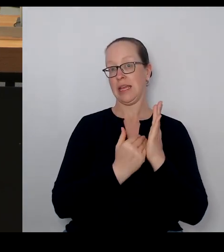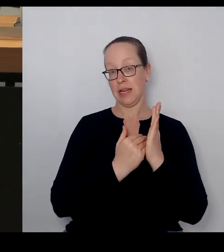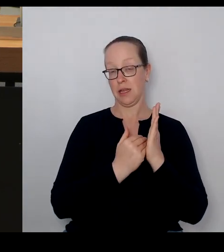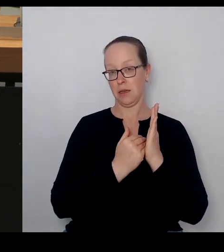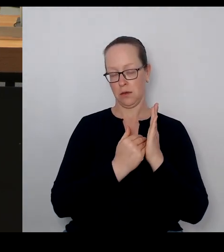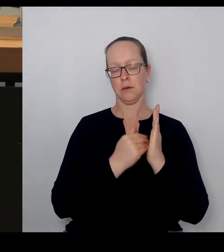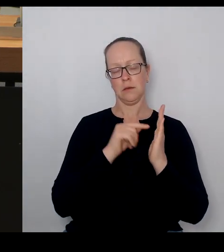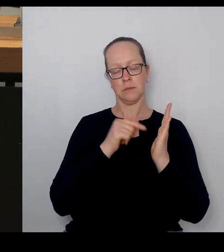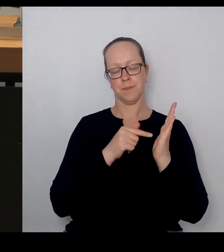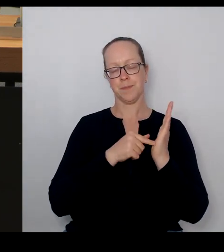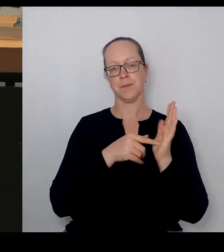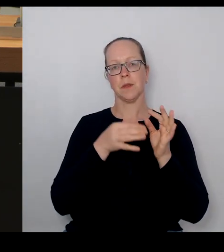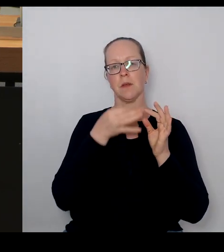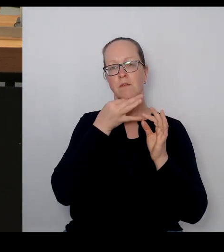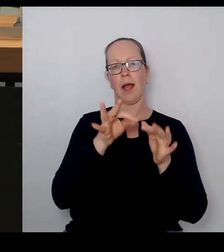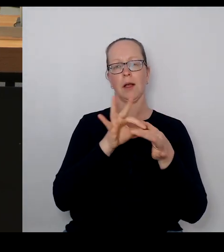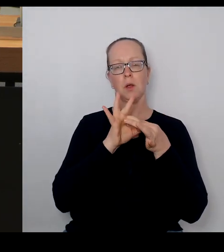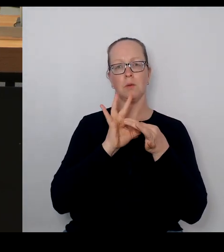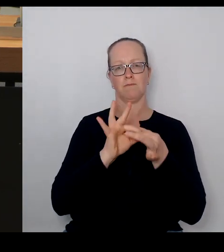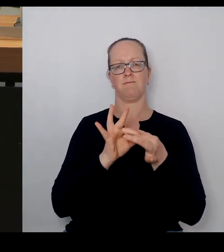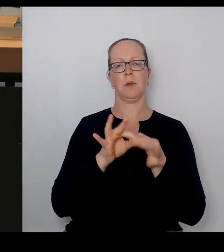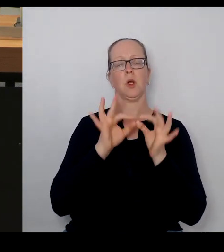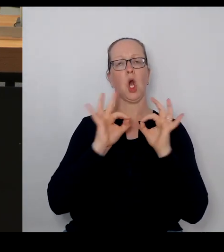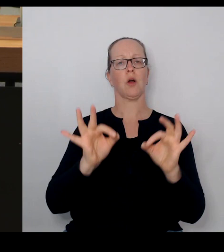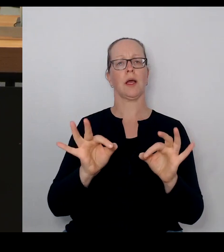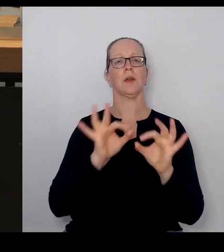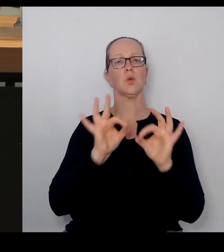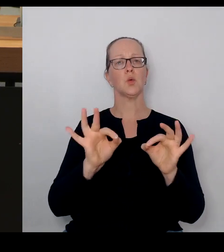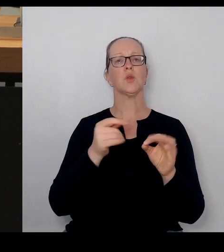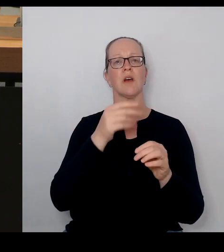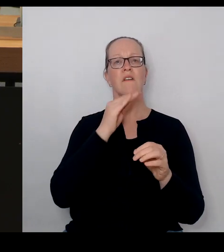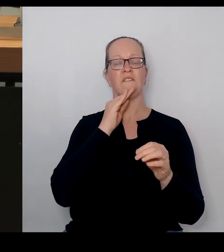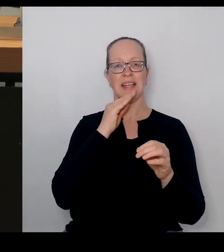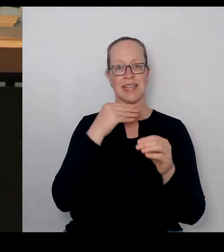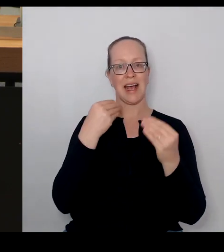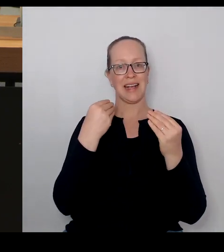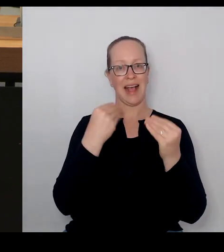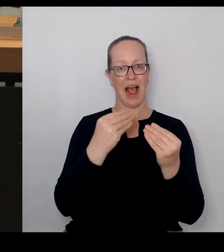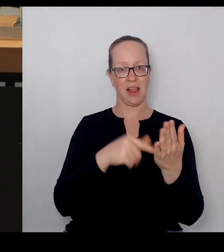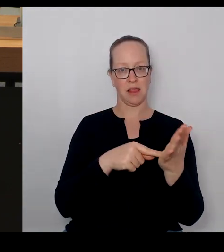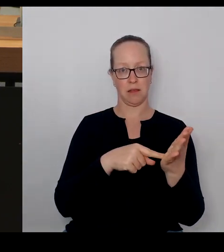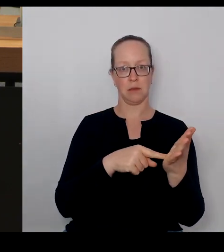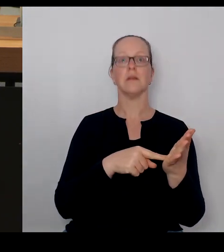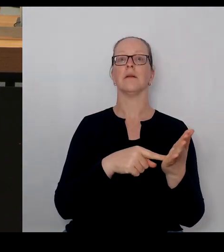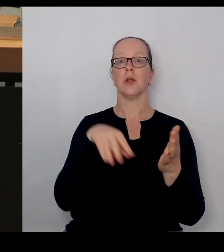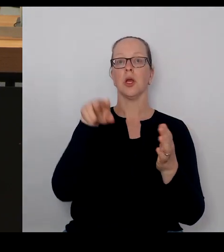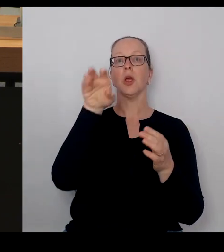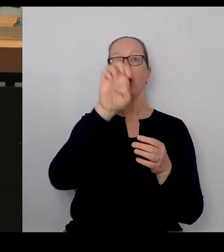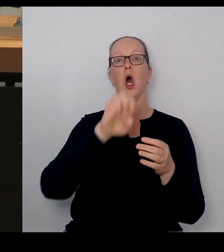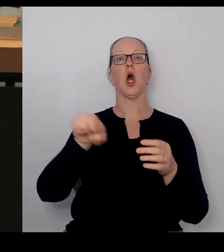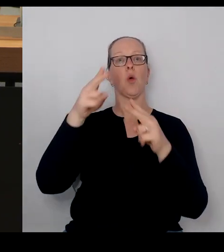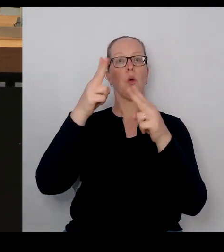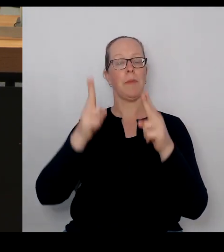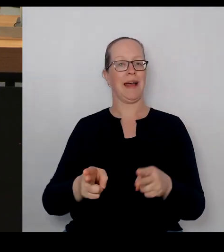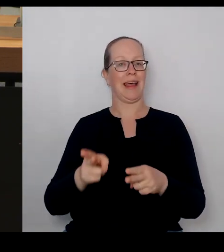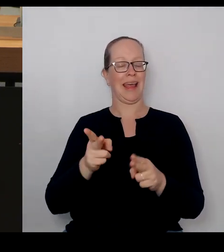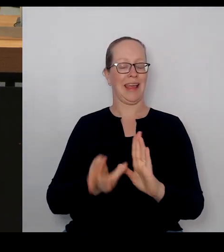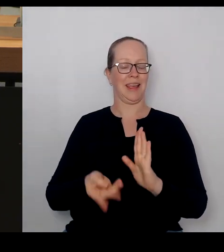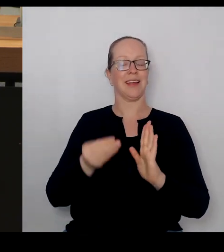konkret vor Ort anschaulich wird. Und neulich hatte ich ein Gespräch mit der Umweltverwaltung und da muss ich doch sagen